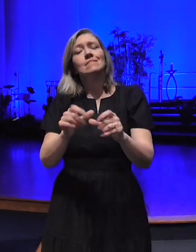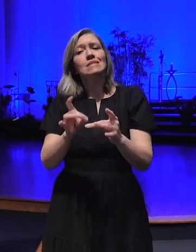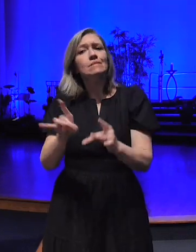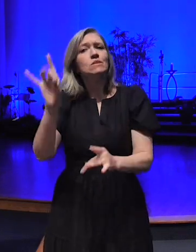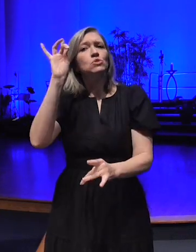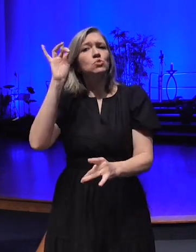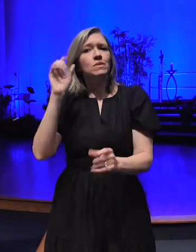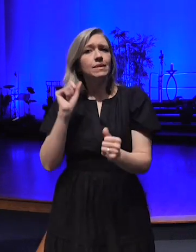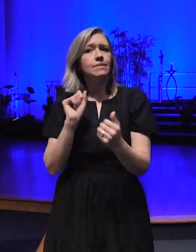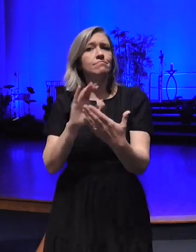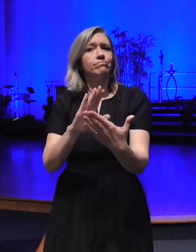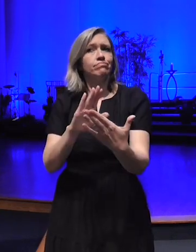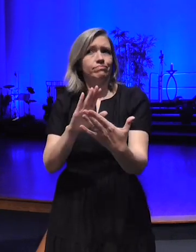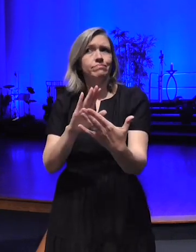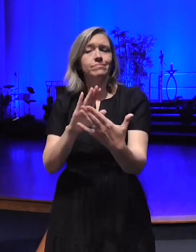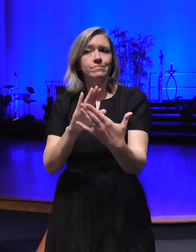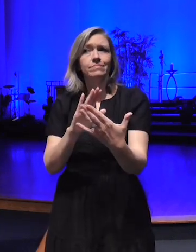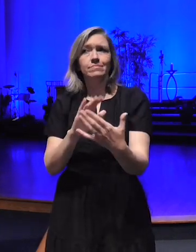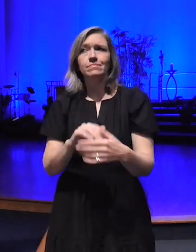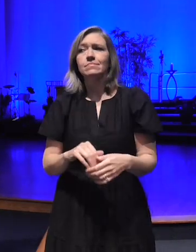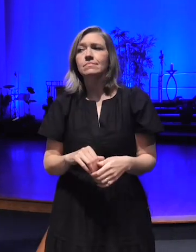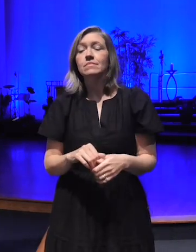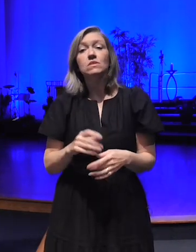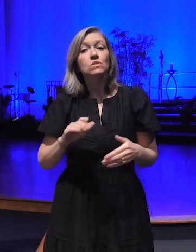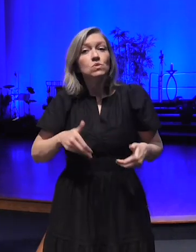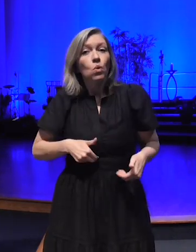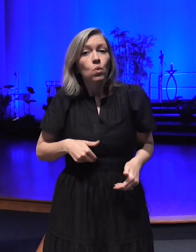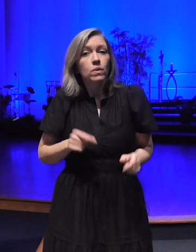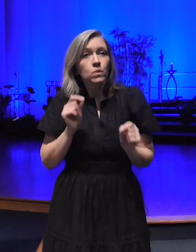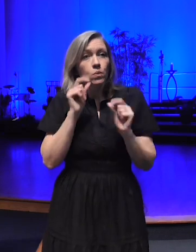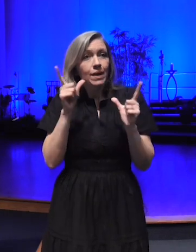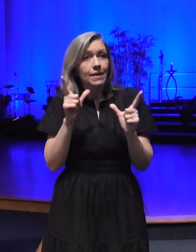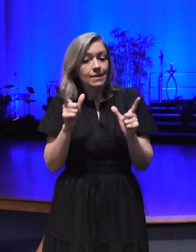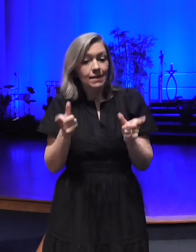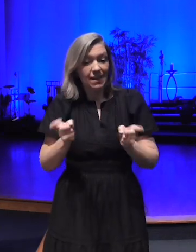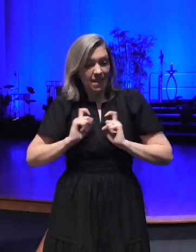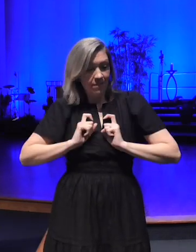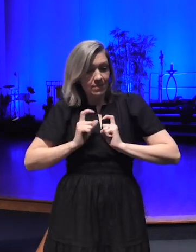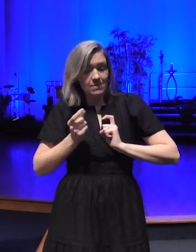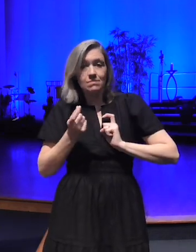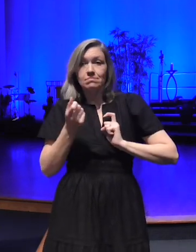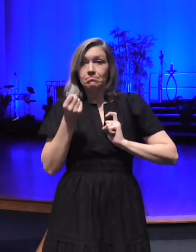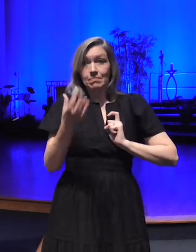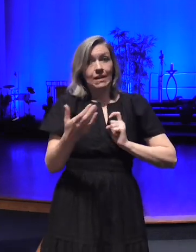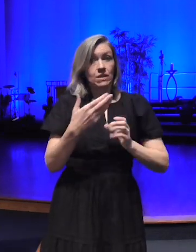y la otra cosa que este Despertar del alma nos da, entre todo este bien, es que